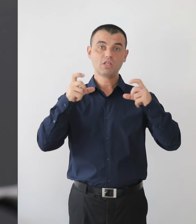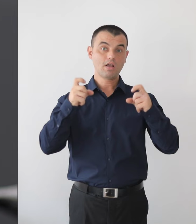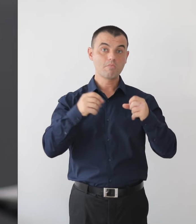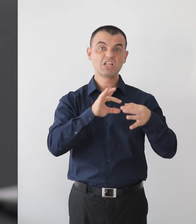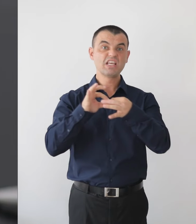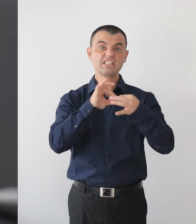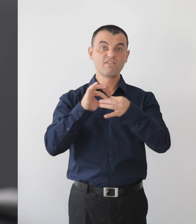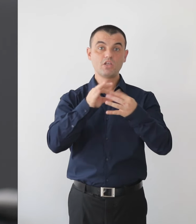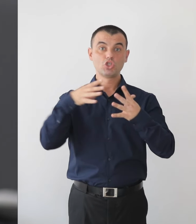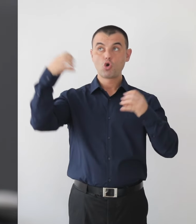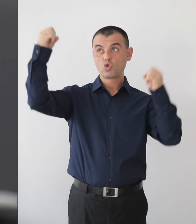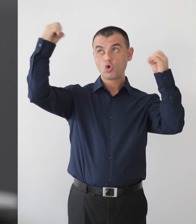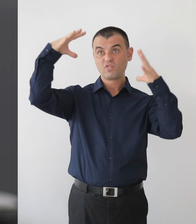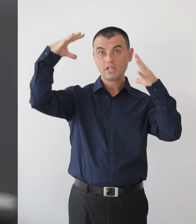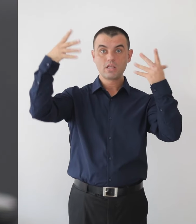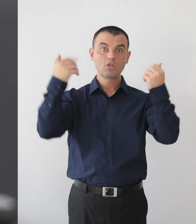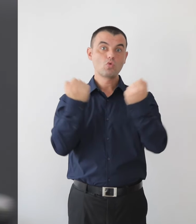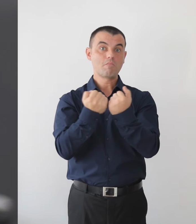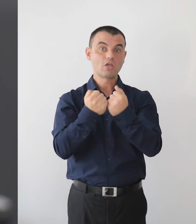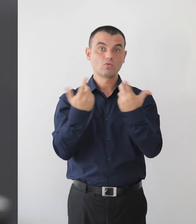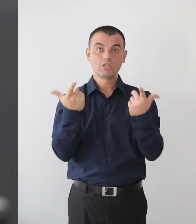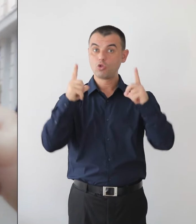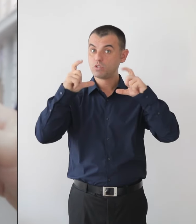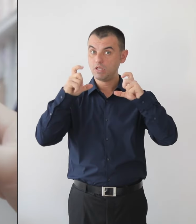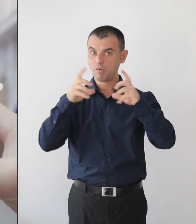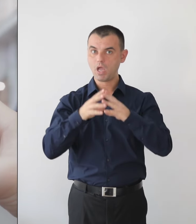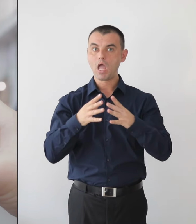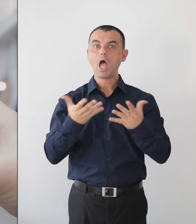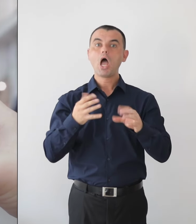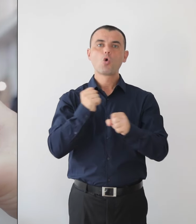Настройките на камерата зависят от светлинните условия на мястото на снимане.